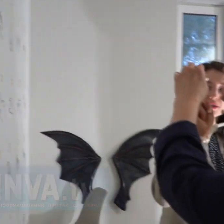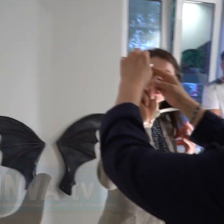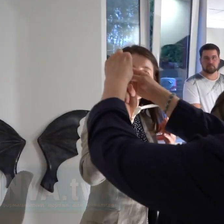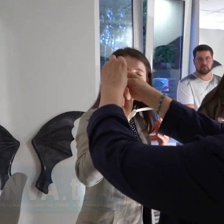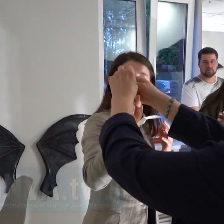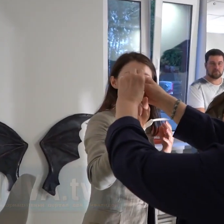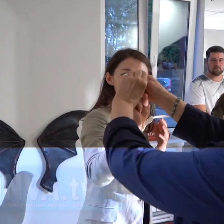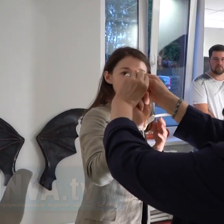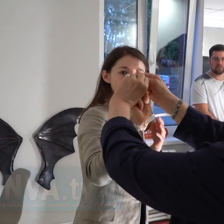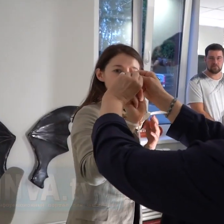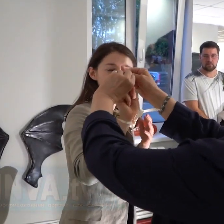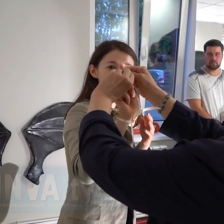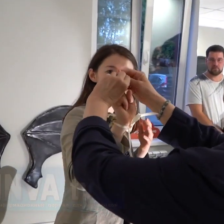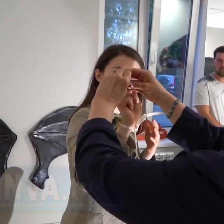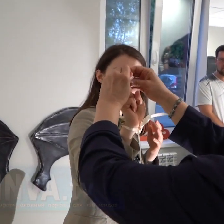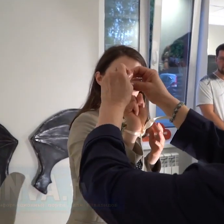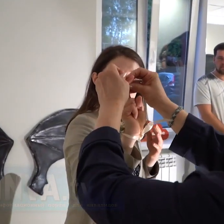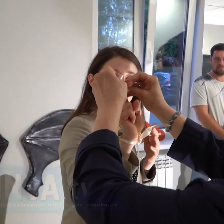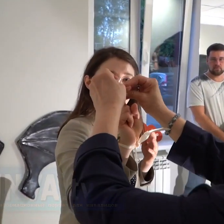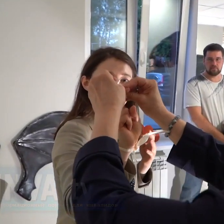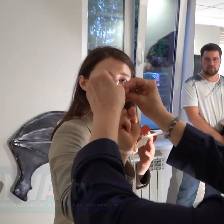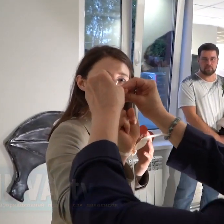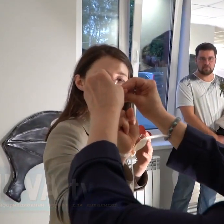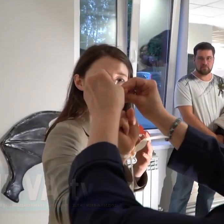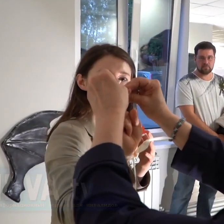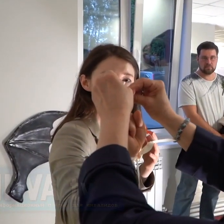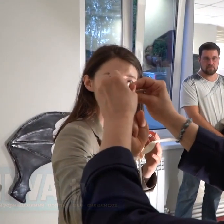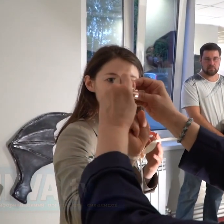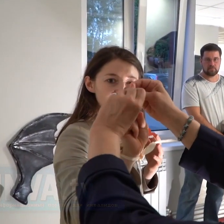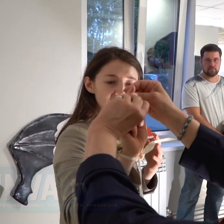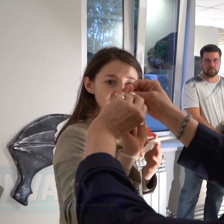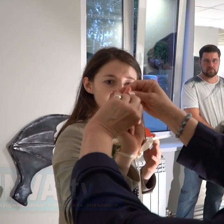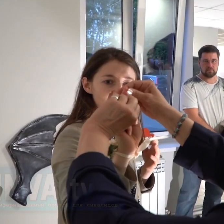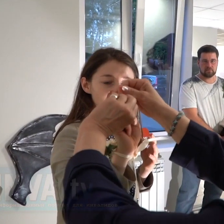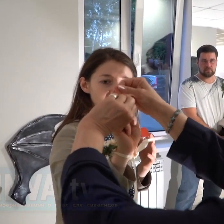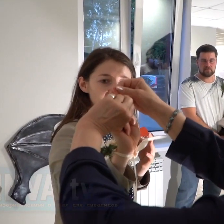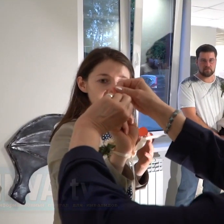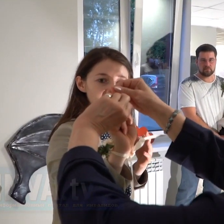Интерес действительно большой, даже среди неслышащих. А мы, как преподаватели, как образовательная организация